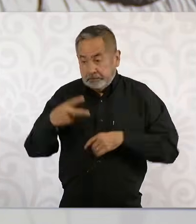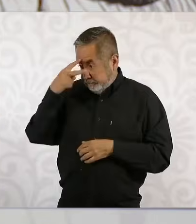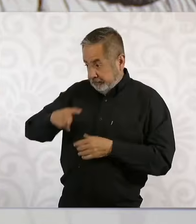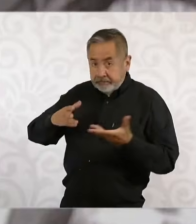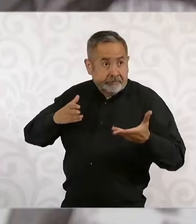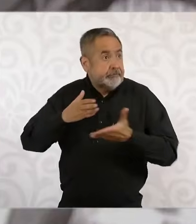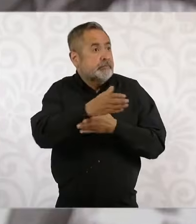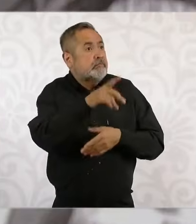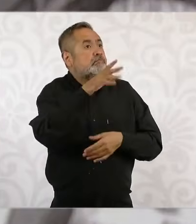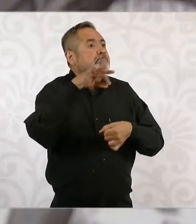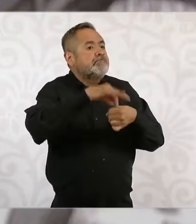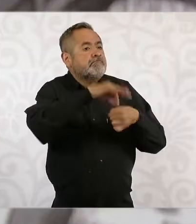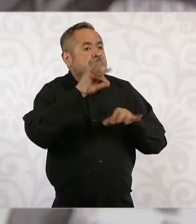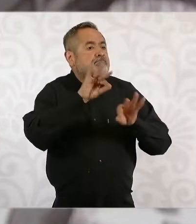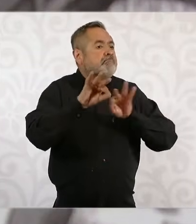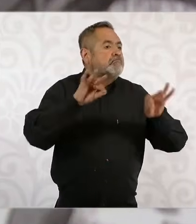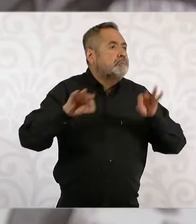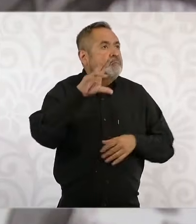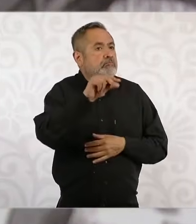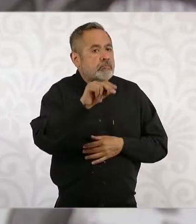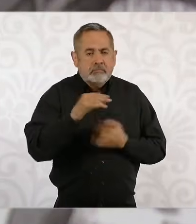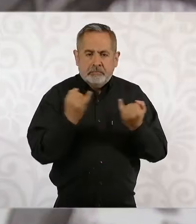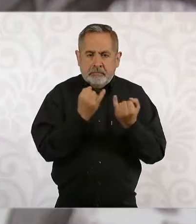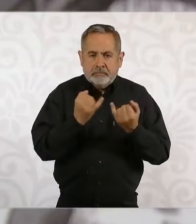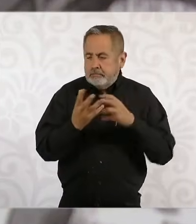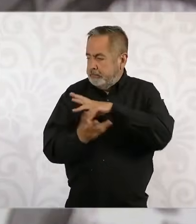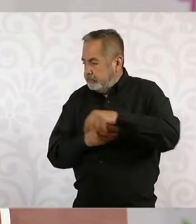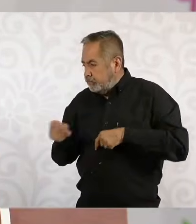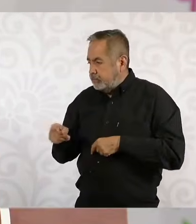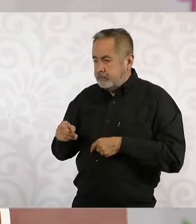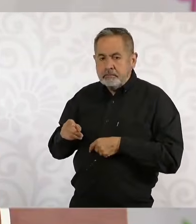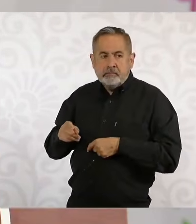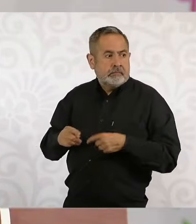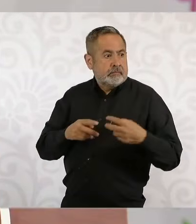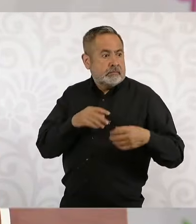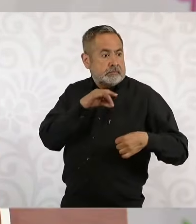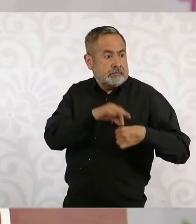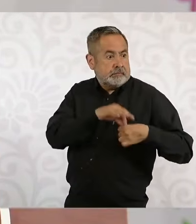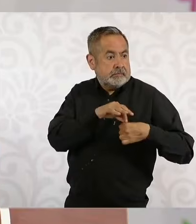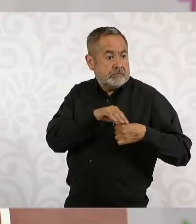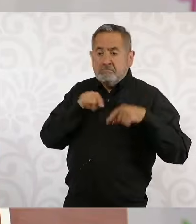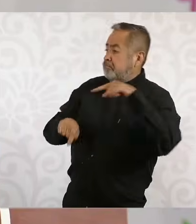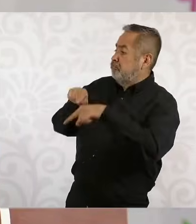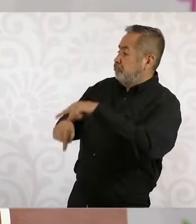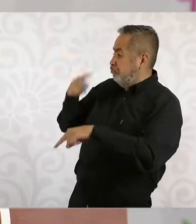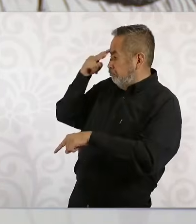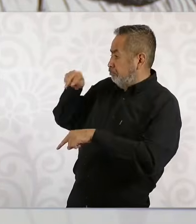Estados Unidos, tampoco queremos que usen a México para la elección de Estados Unidos. Así también